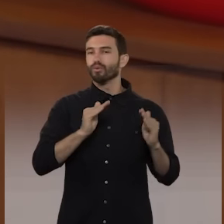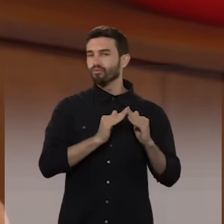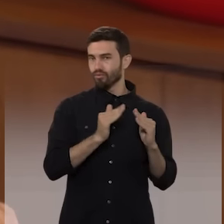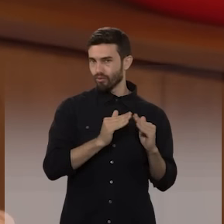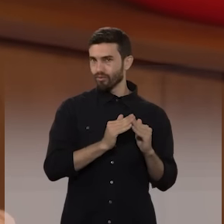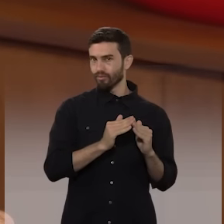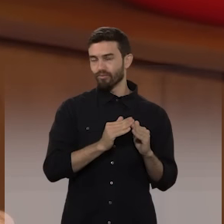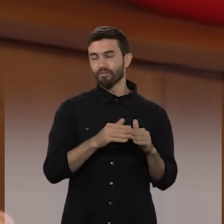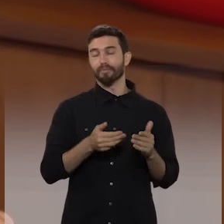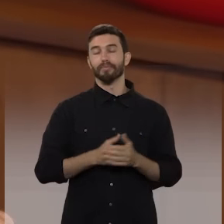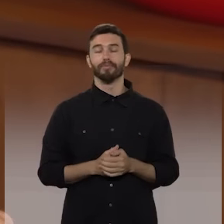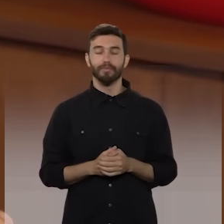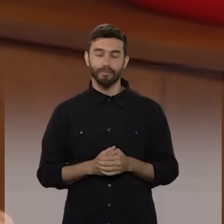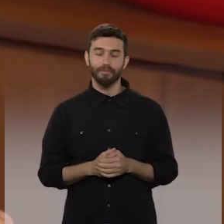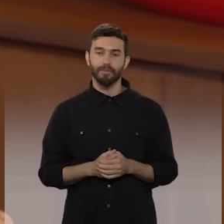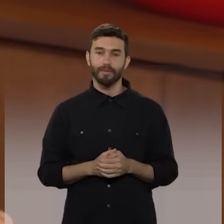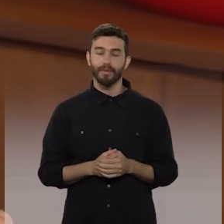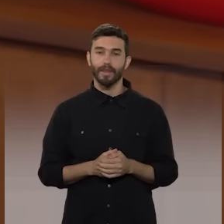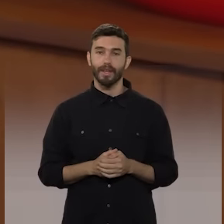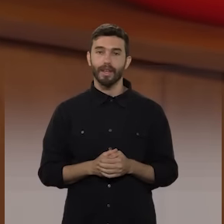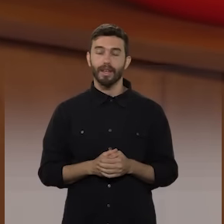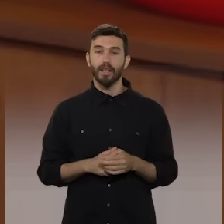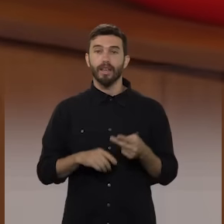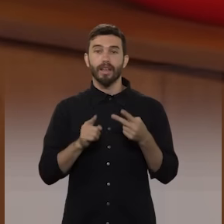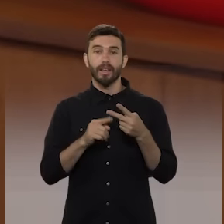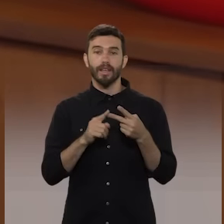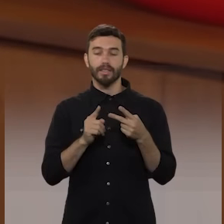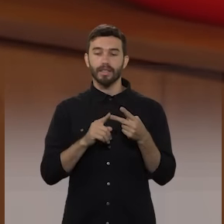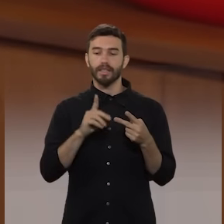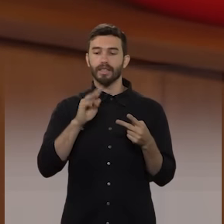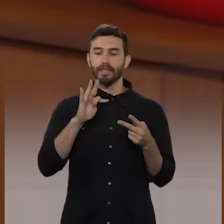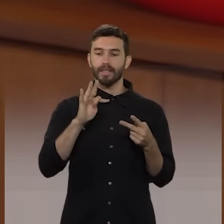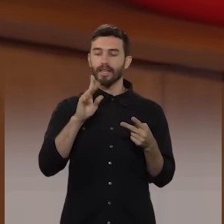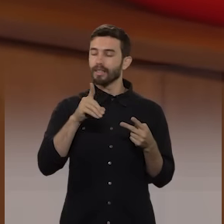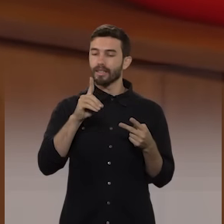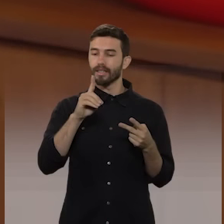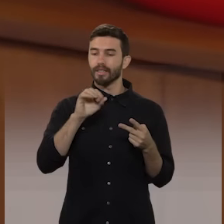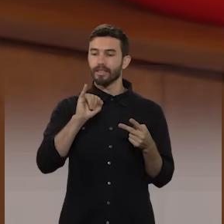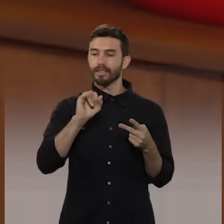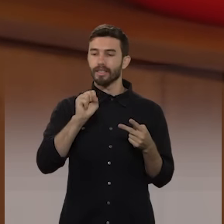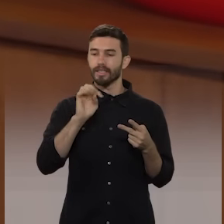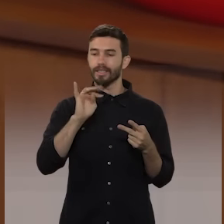A parte de distribuição começa a partir dessas subestações. Então,